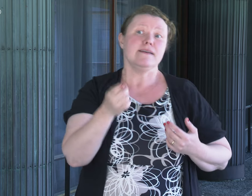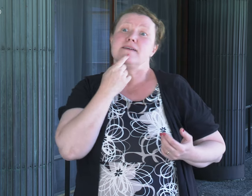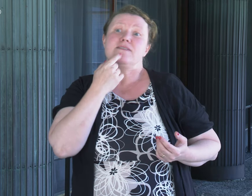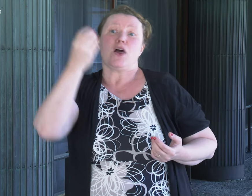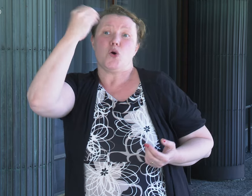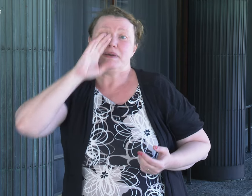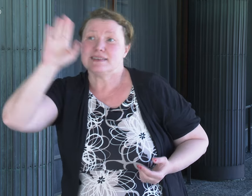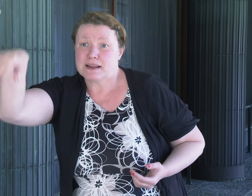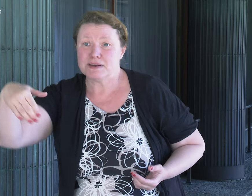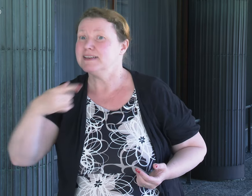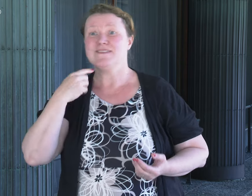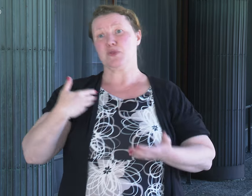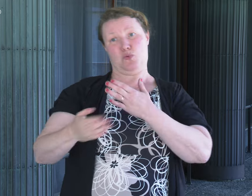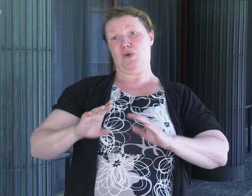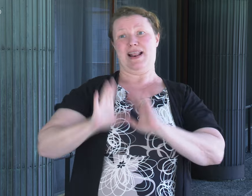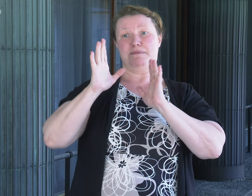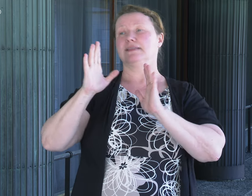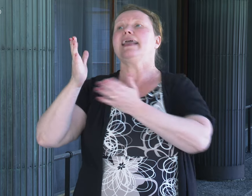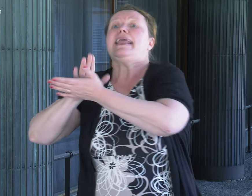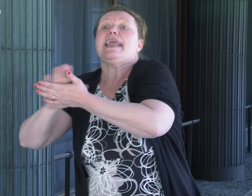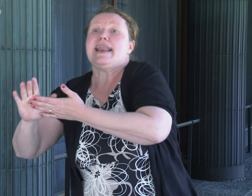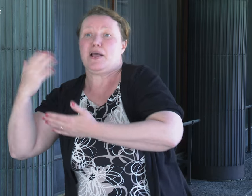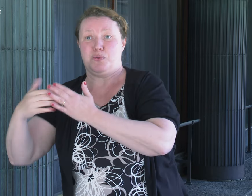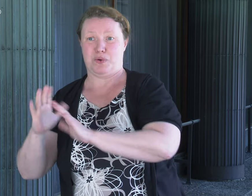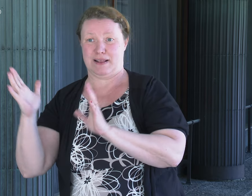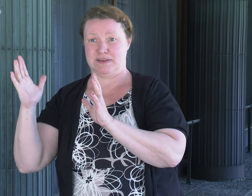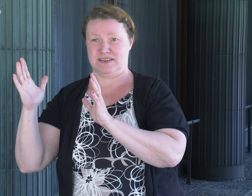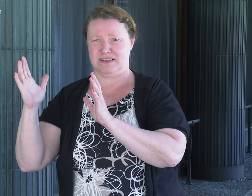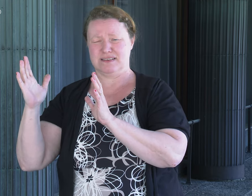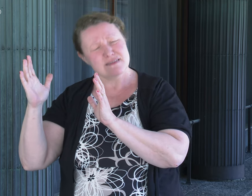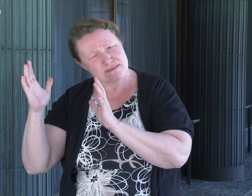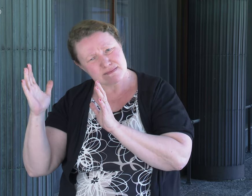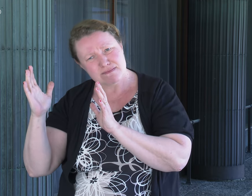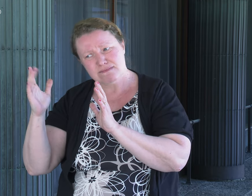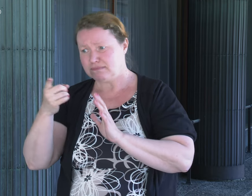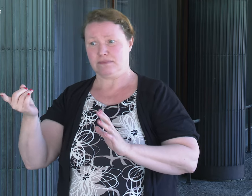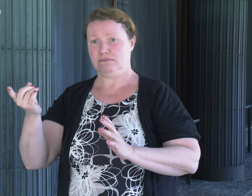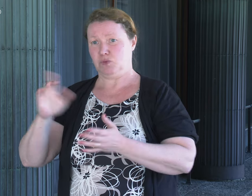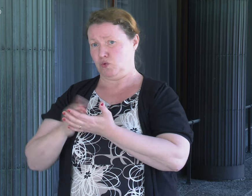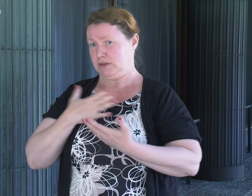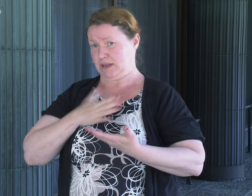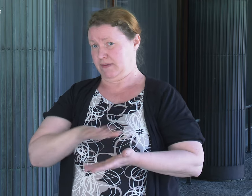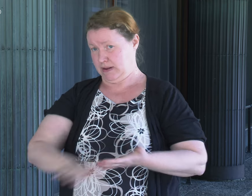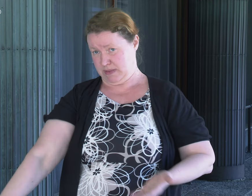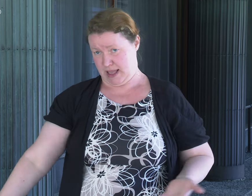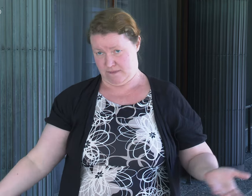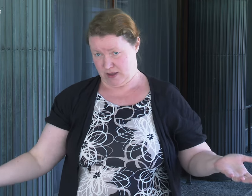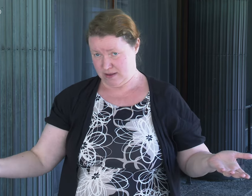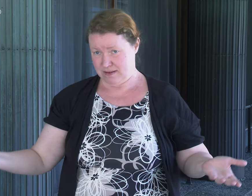Tai ne, jotka eivät ole vielä tai enää opiskelemassa tai työelämässä? Eivätkö he tarvitse lainkaan tulkkausta?